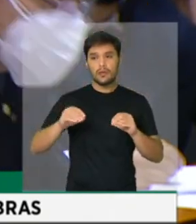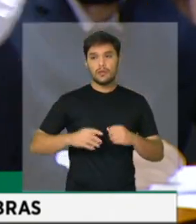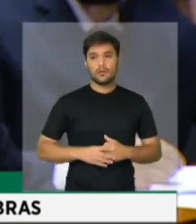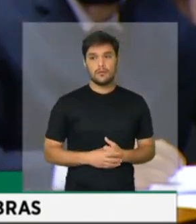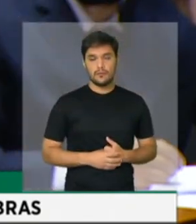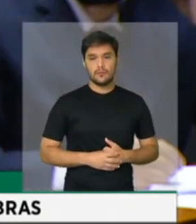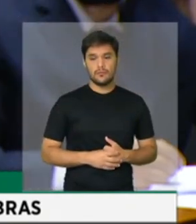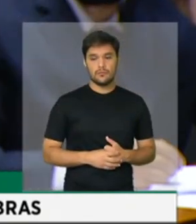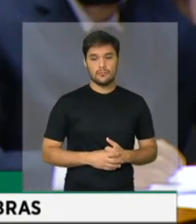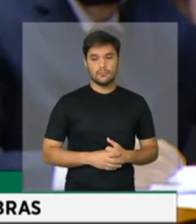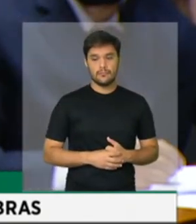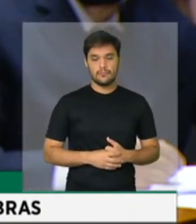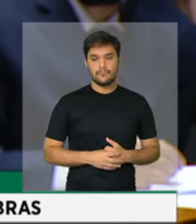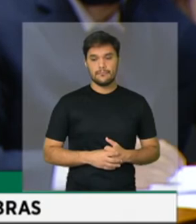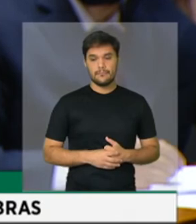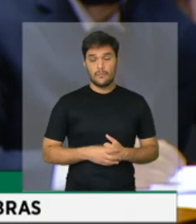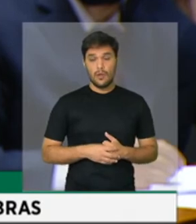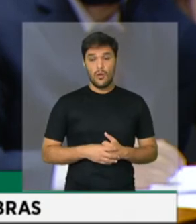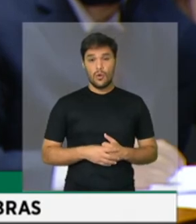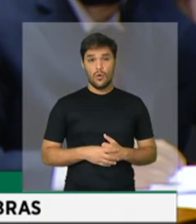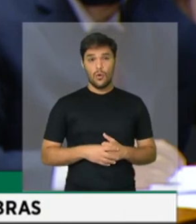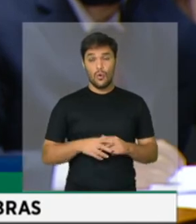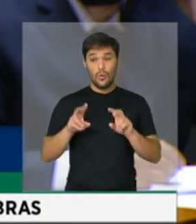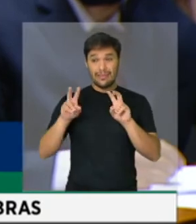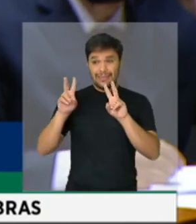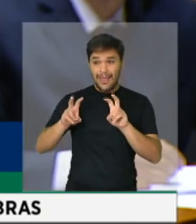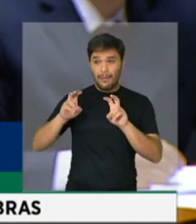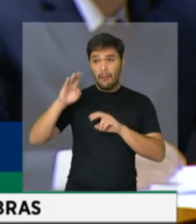NADA... -- [DEPUTADO]: O ENCAMINHAMENTO SÓ PRECISA... ISSO, PRESIDENTE, OBRIGADO. EU